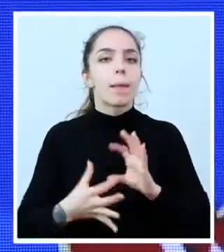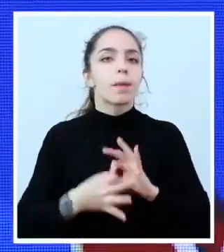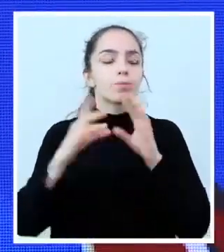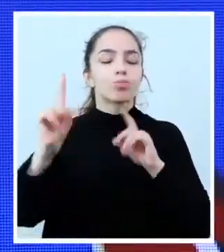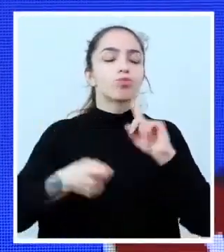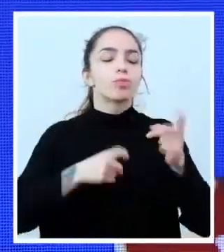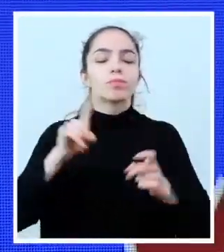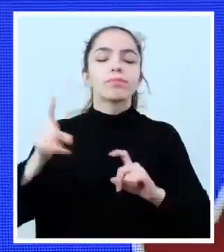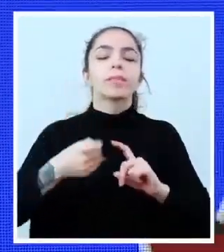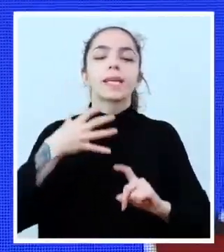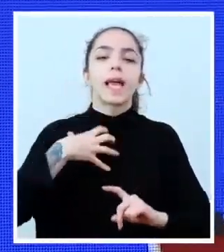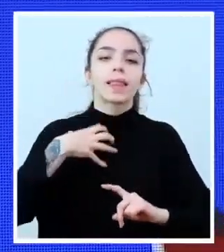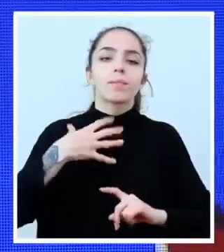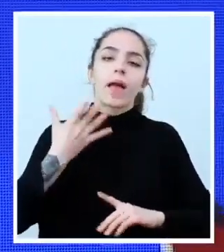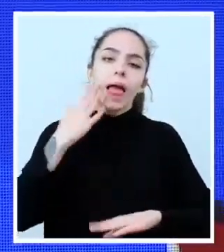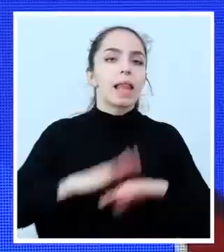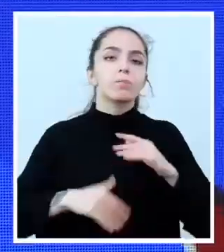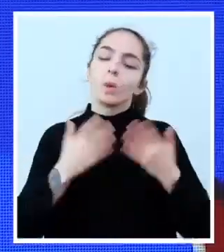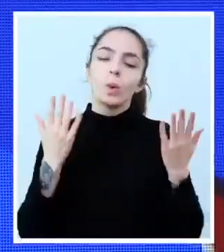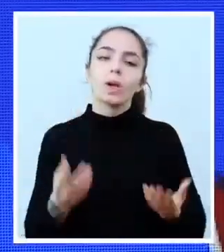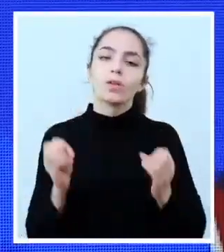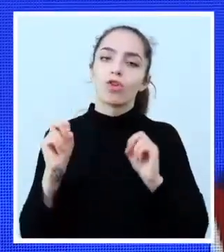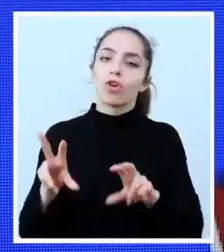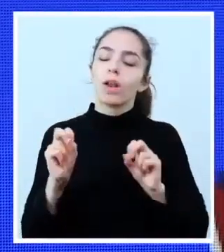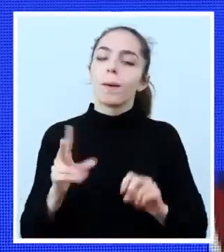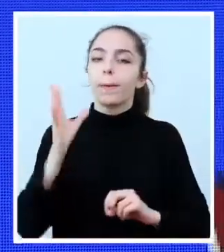Sorunları tespit ettim. Elimden geldiğince bir şeyler öğretmeye çalıştım.